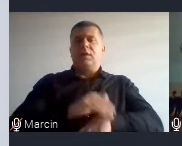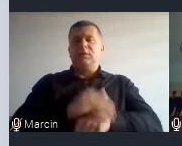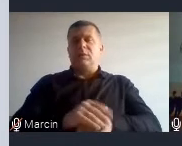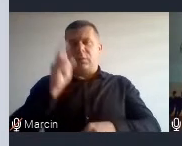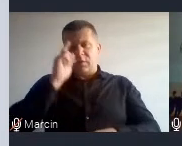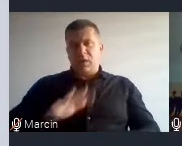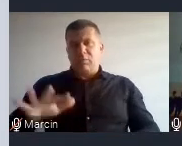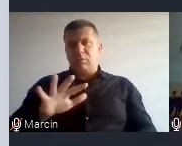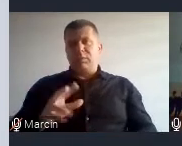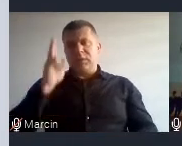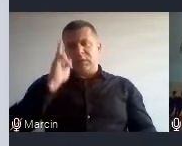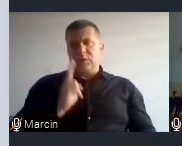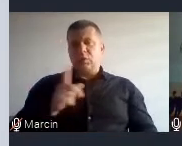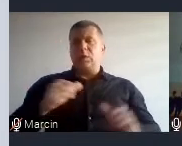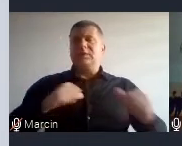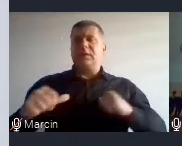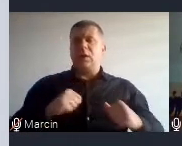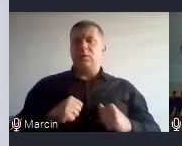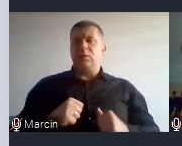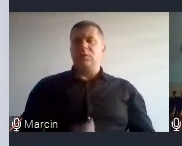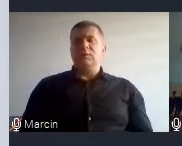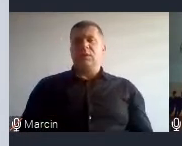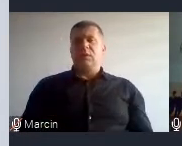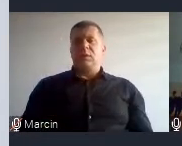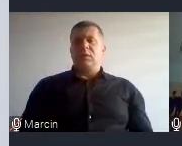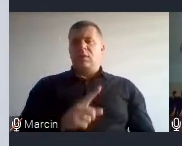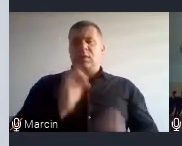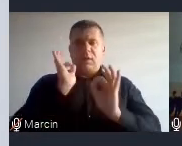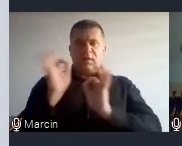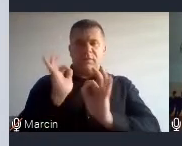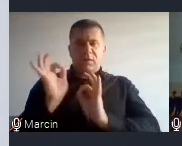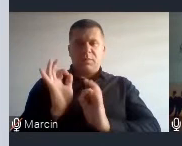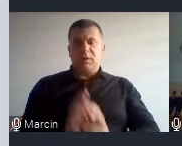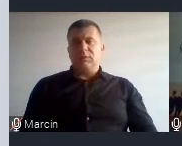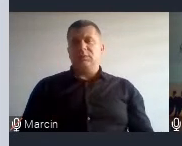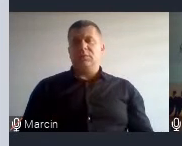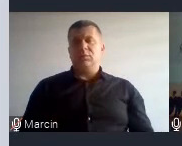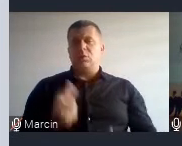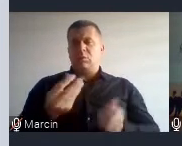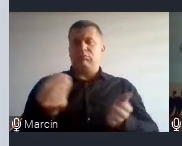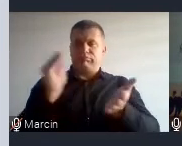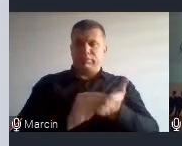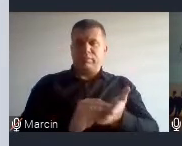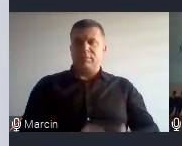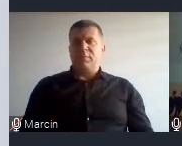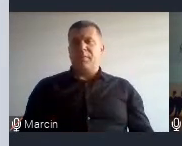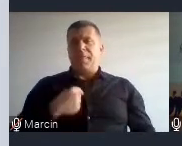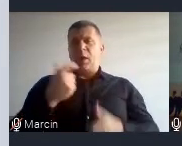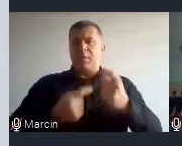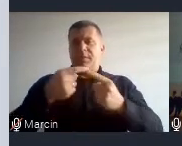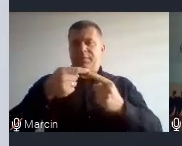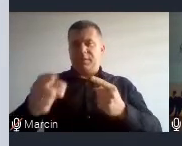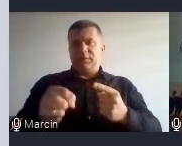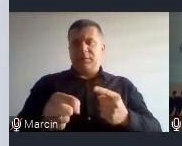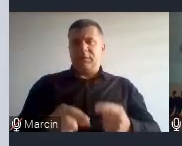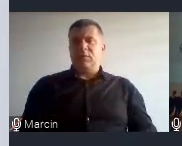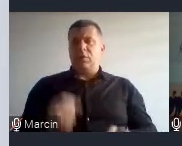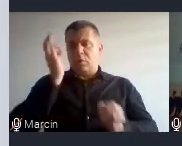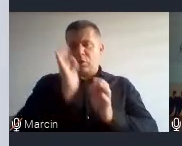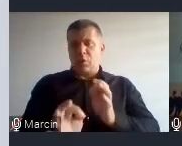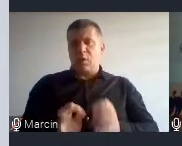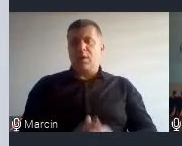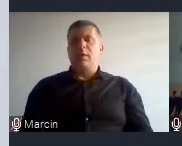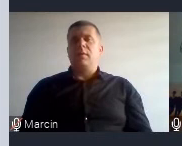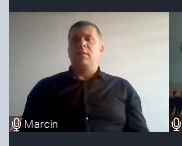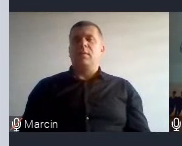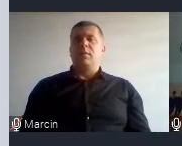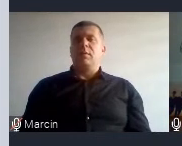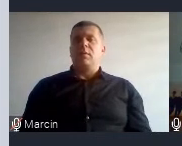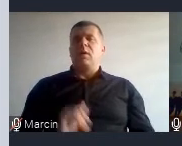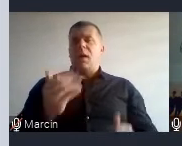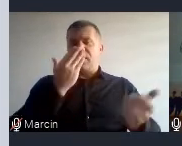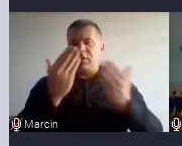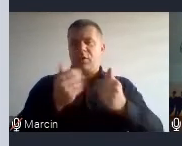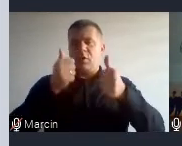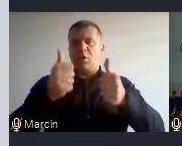Instytucja zarządzająca, takie informacje wrzuciła. Ja Państwu prześlę dokładny kształt tego komunikatu,